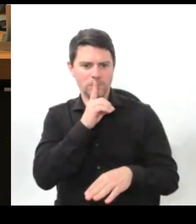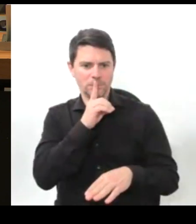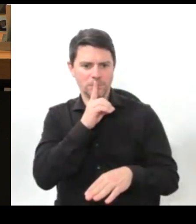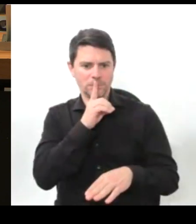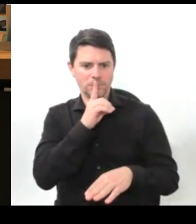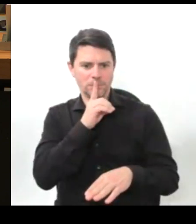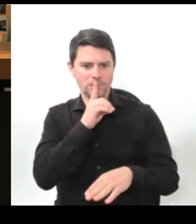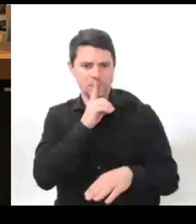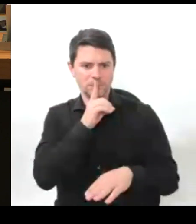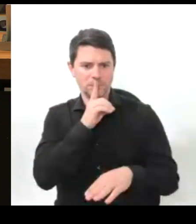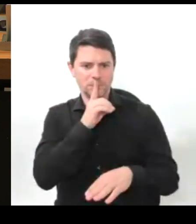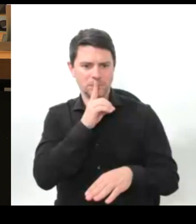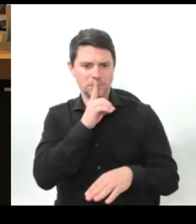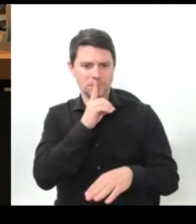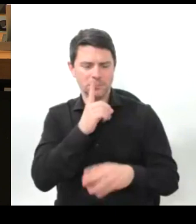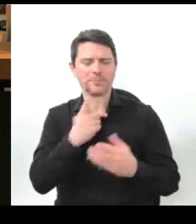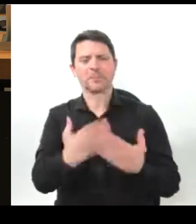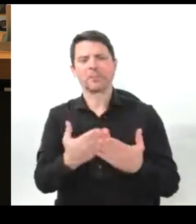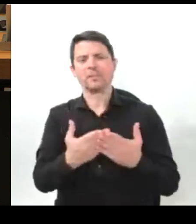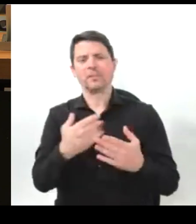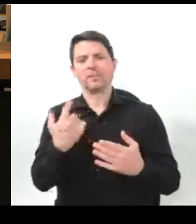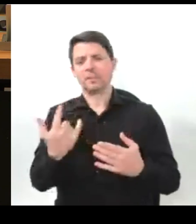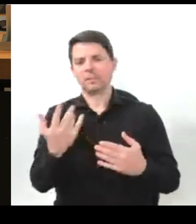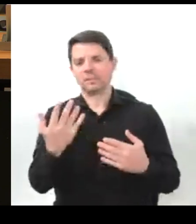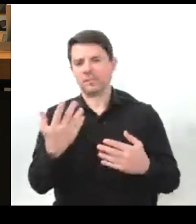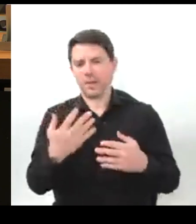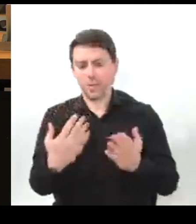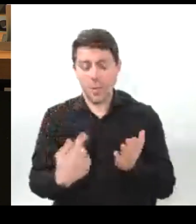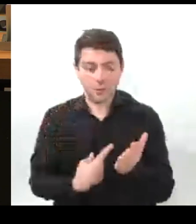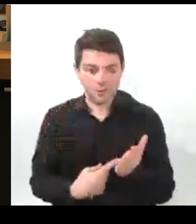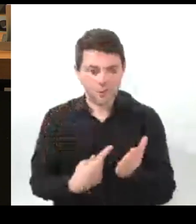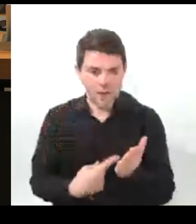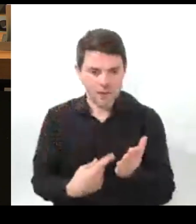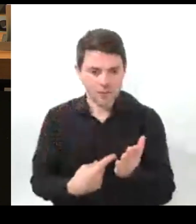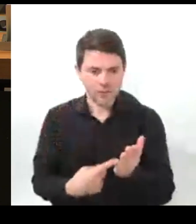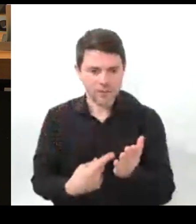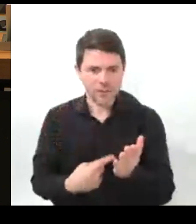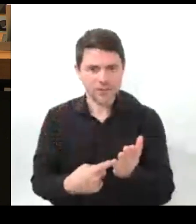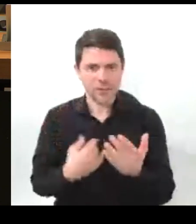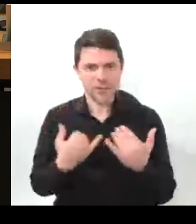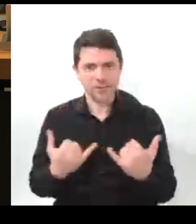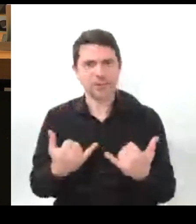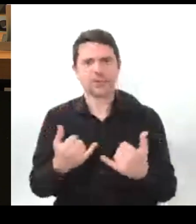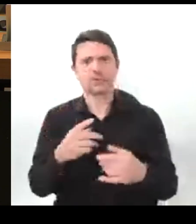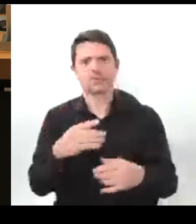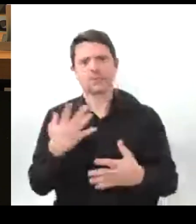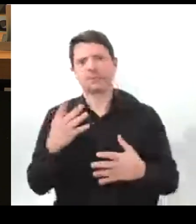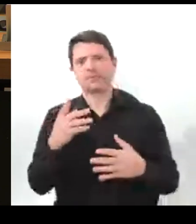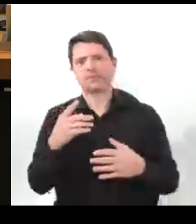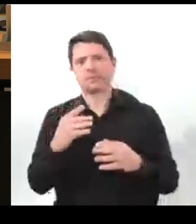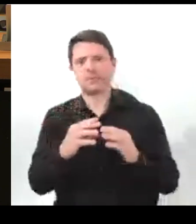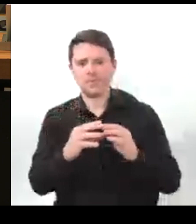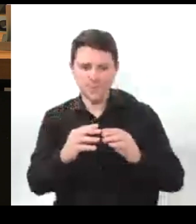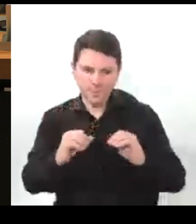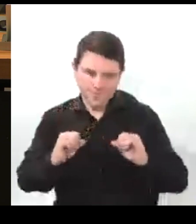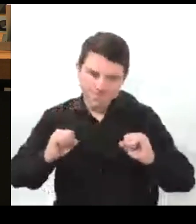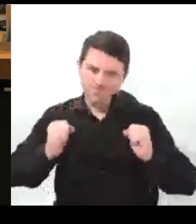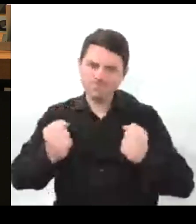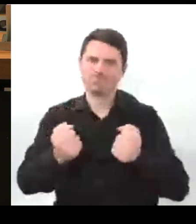Wir müssen auch das Förderprogramm für Solar plus stärken und bekannter machen. Es gibt s ja, es wird nur nicht oft